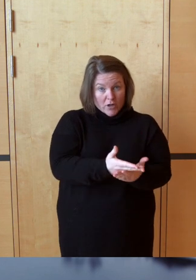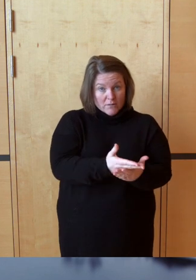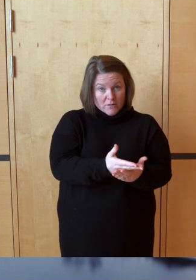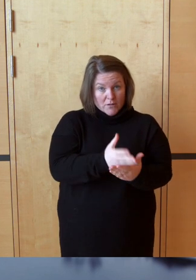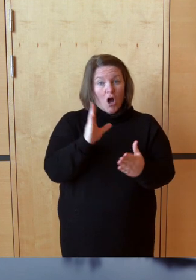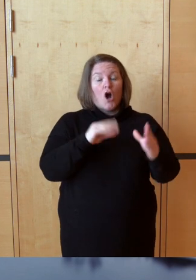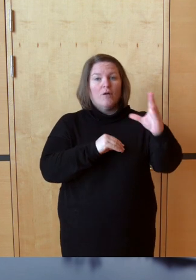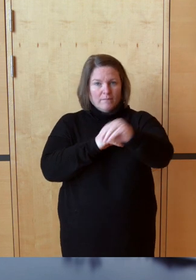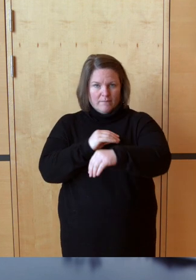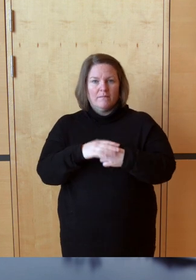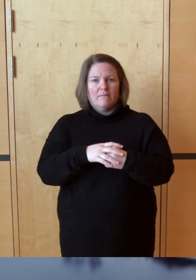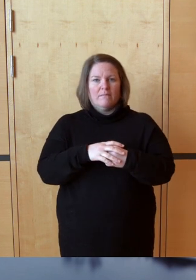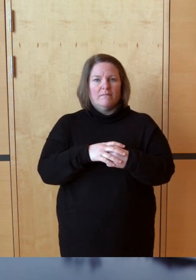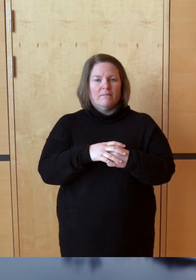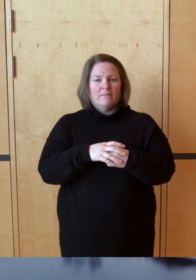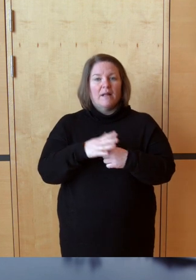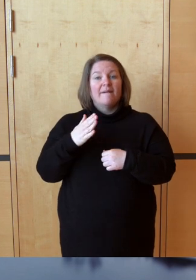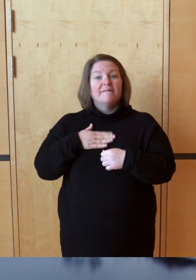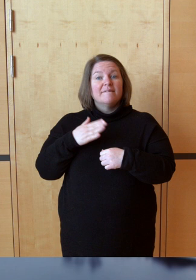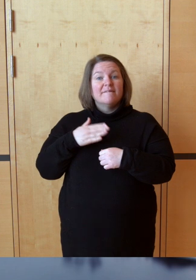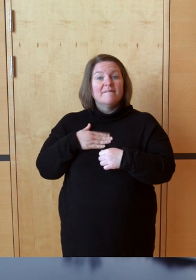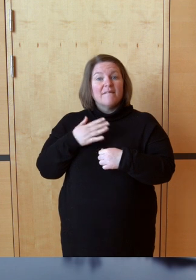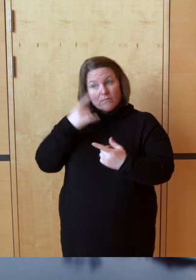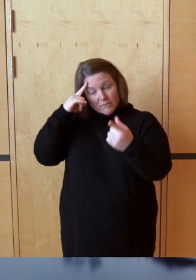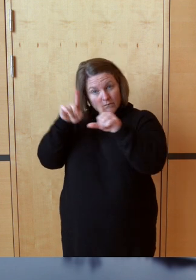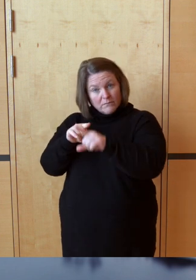Jag vill komma till kommunfullmäktige bifaller Johan Söderbergs förslag